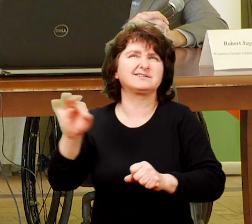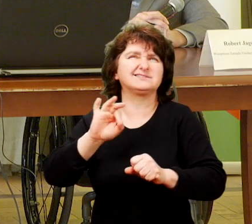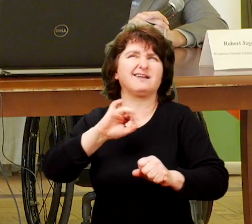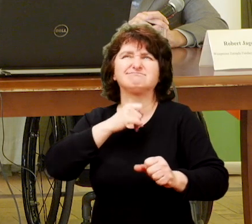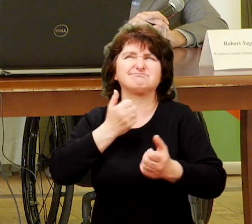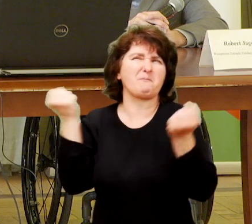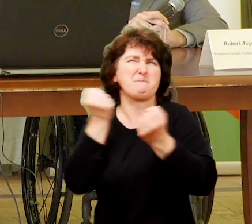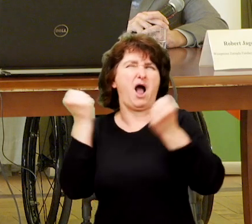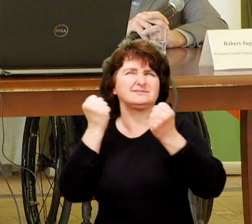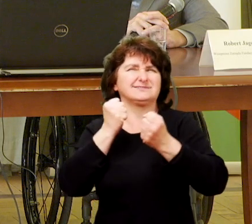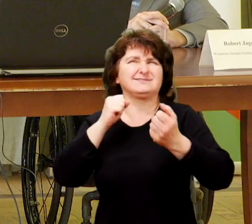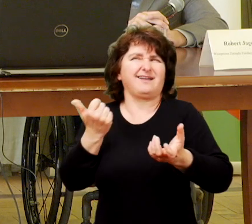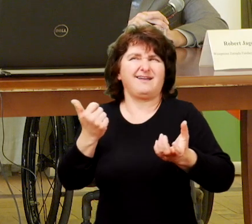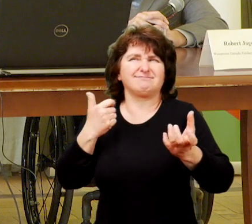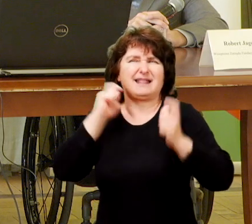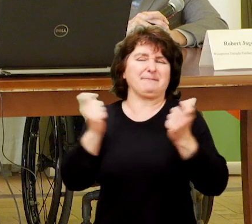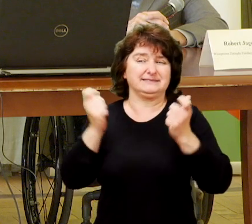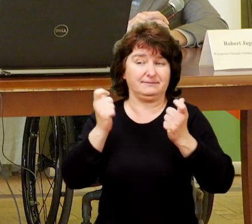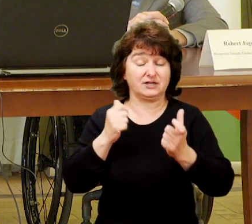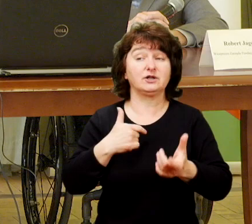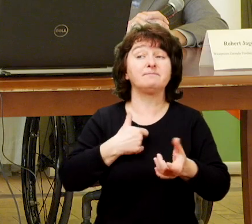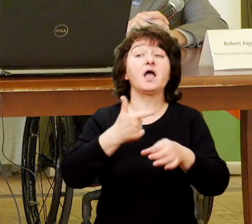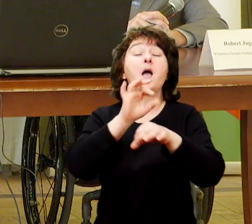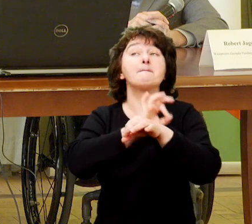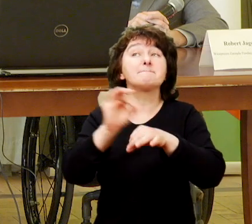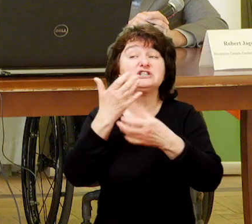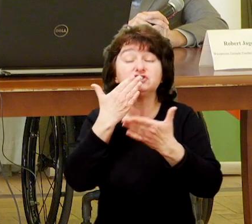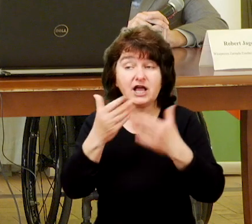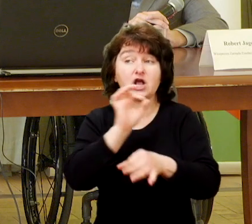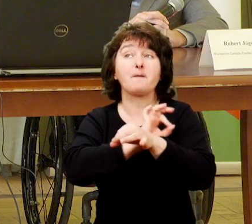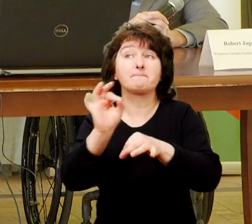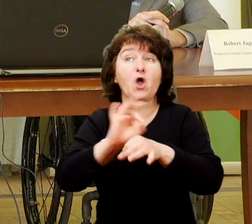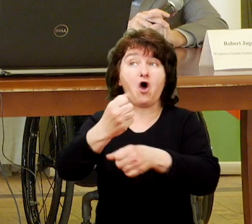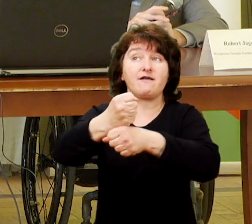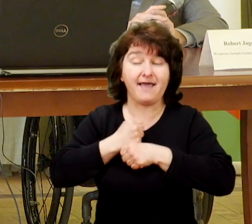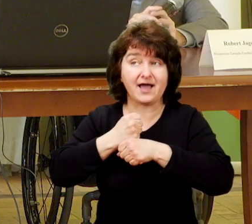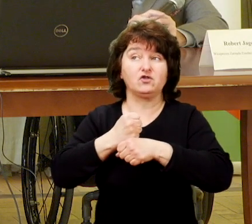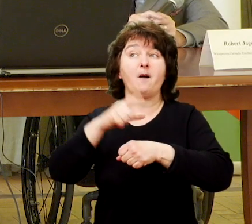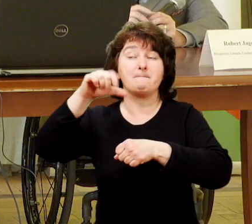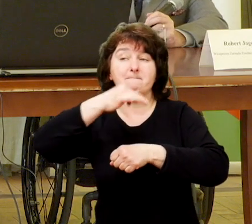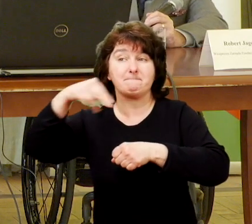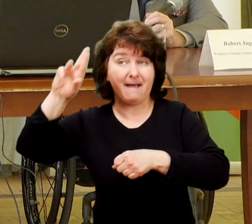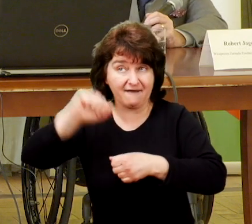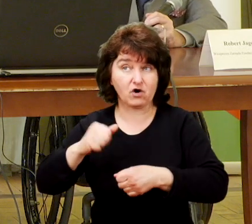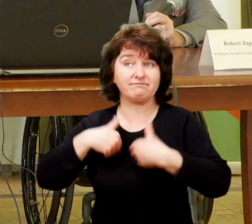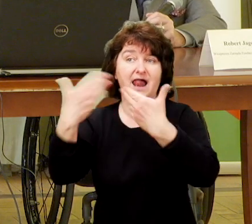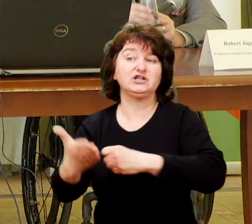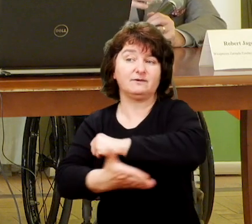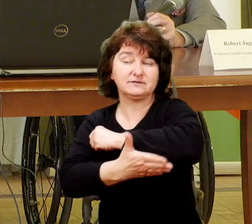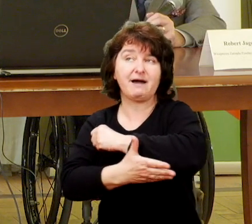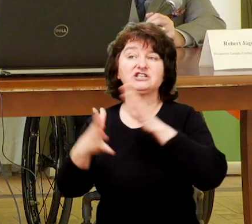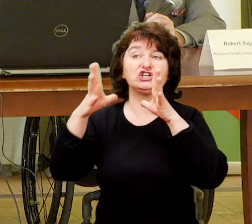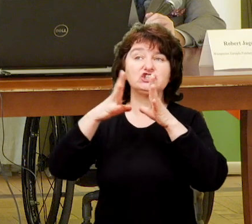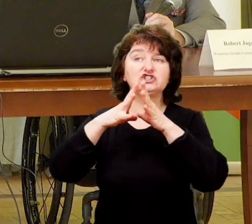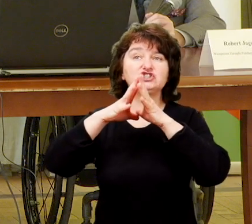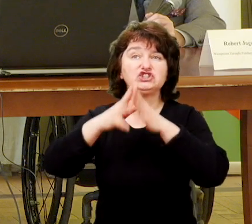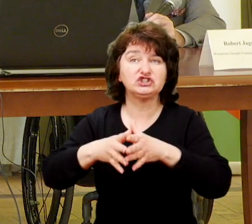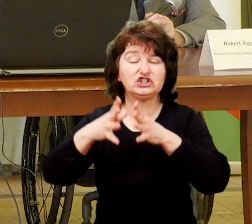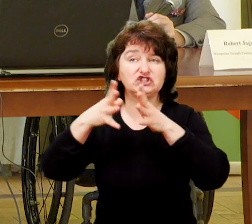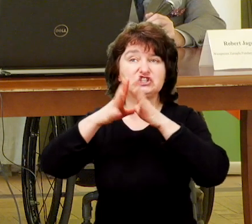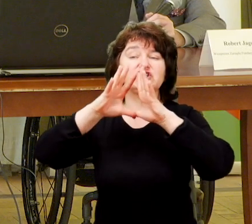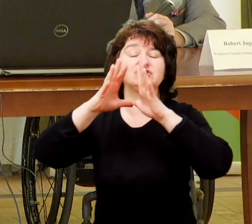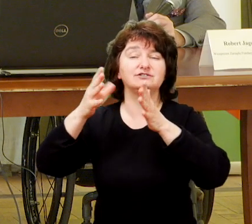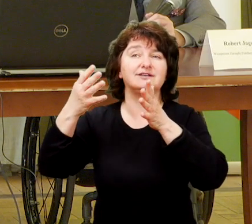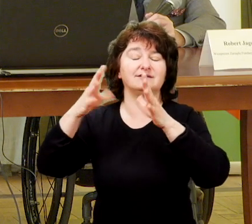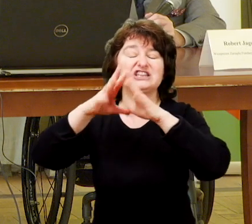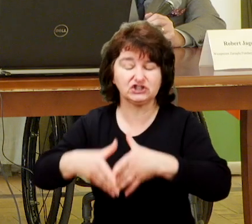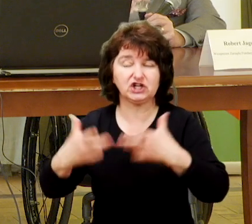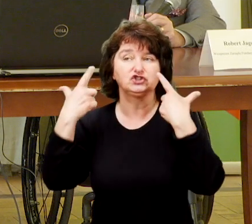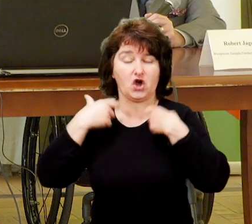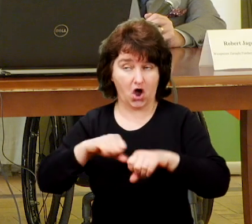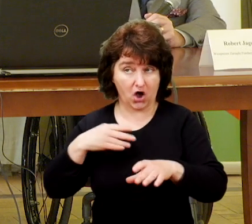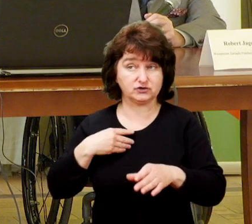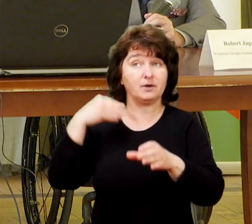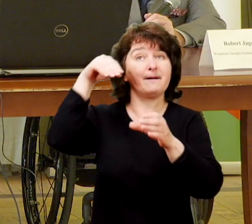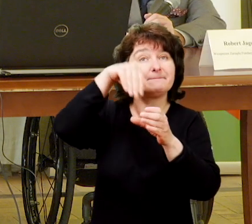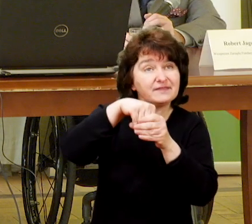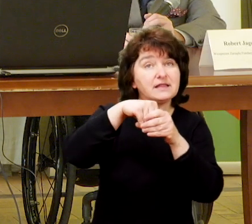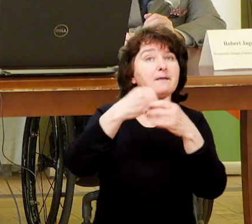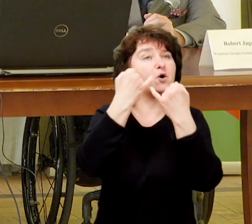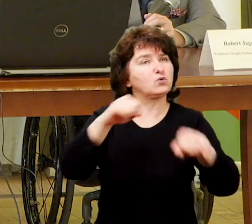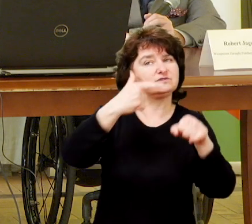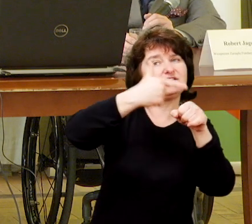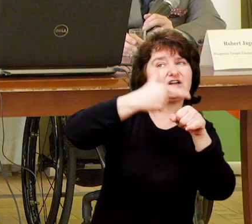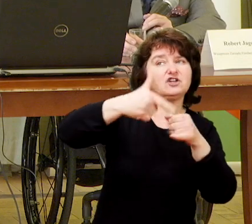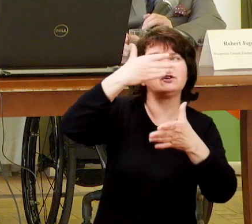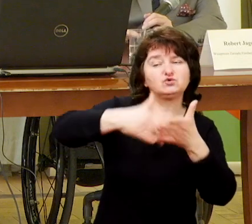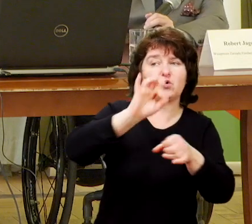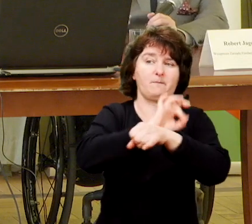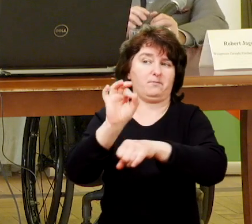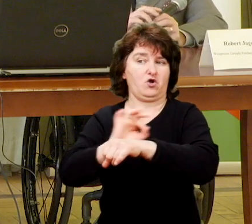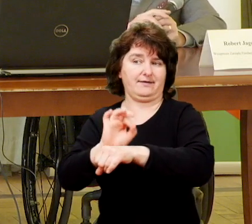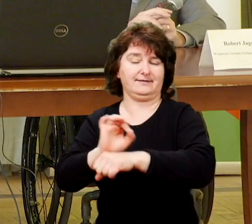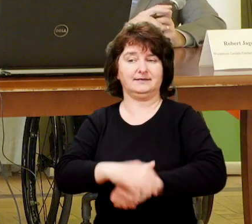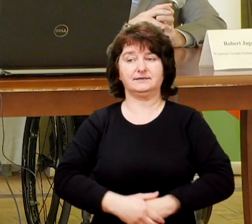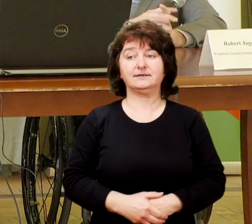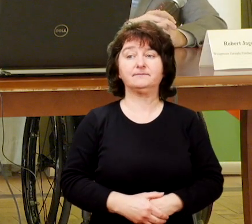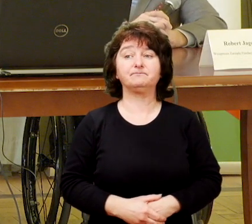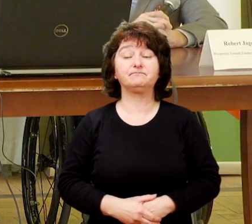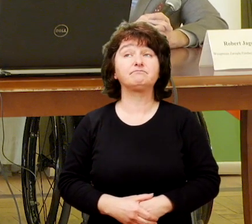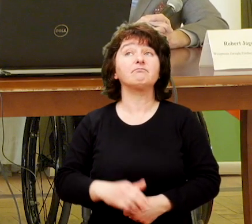Do tej pory w ramach projektów dofinansowanych prze Fundusz Rehabilitacji Osób Niepełnosprawnych objęliśmy wsparciem prawie 10.000 podopiecznych w ramach dwudziestu dwóch różnych projektów.